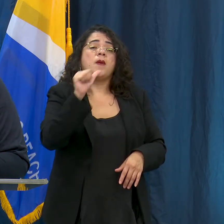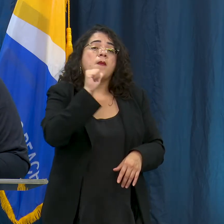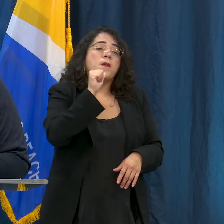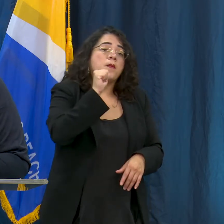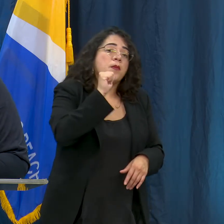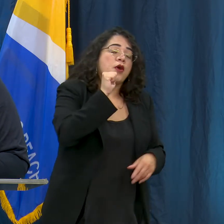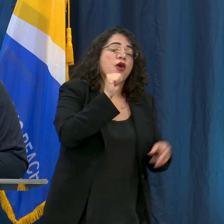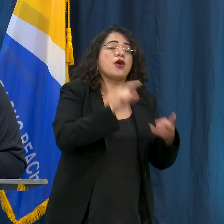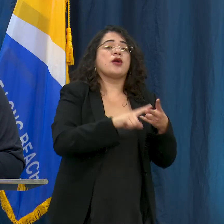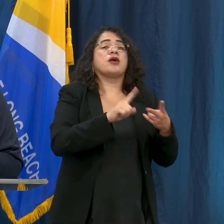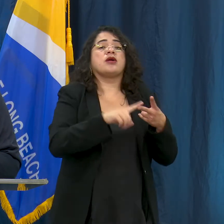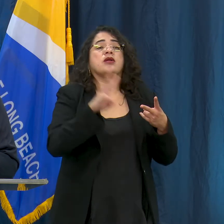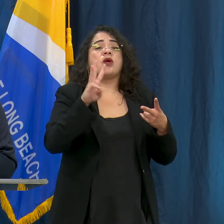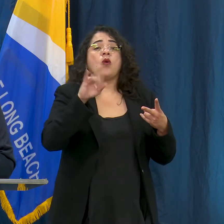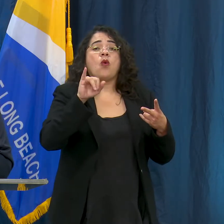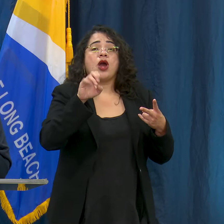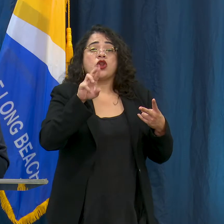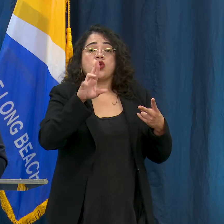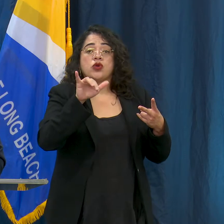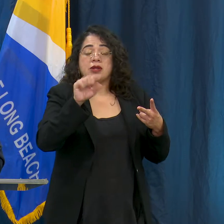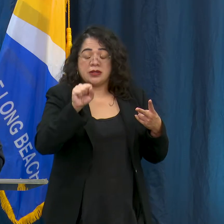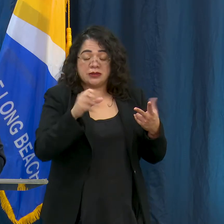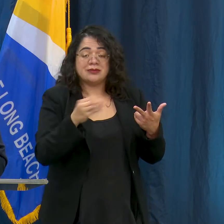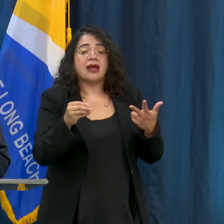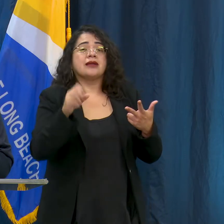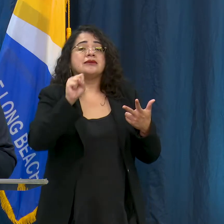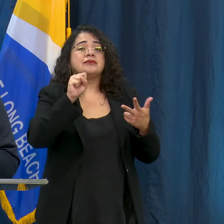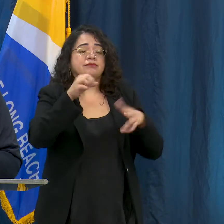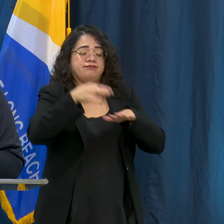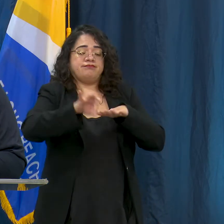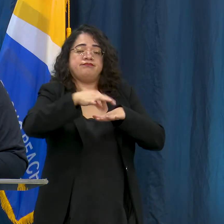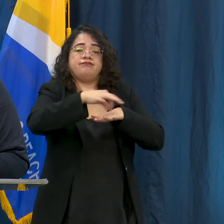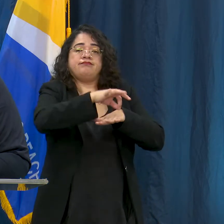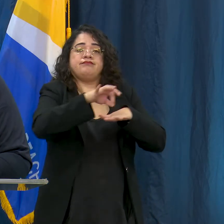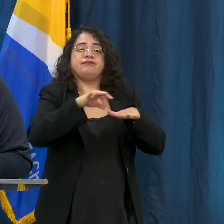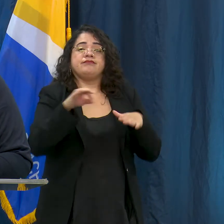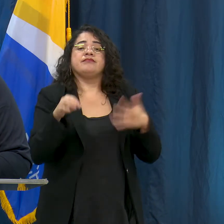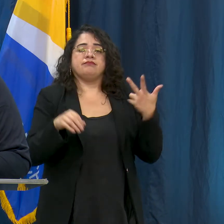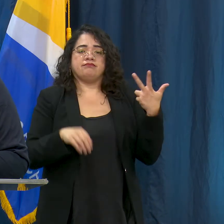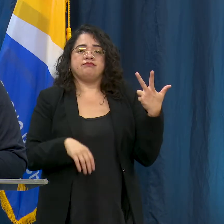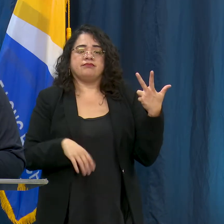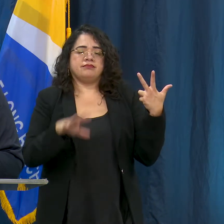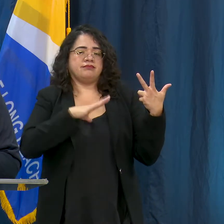vino y también los Alone's de una Claro que se permiten estos lagares arre abrir